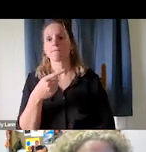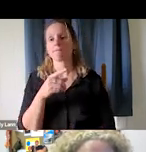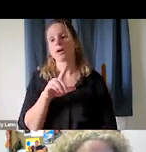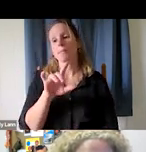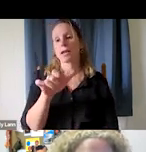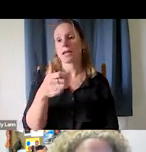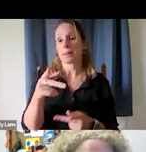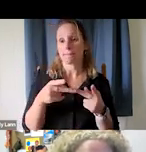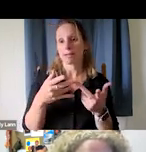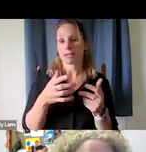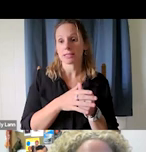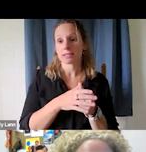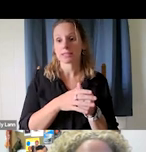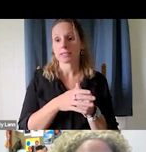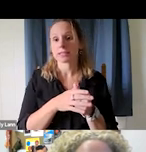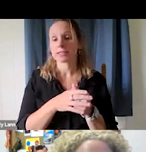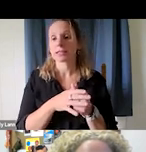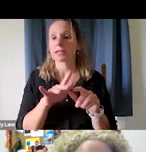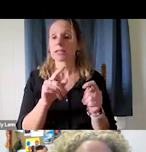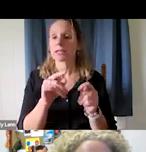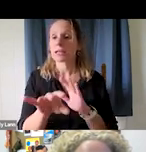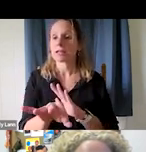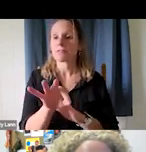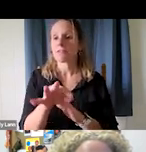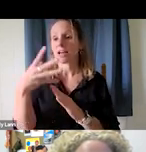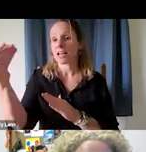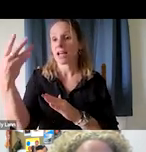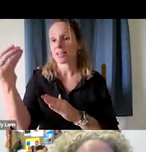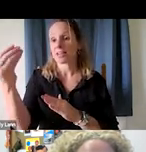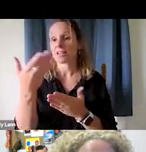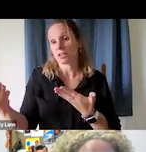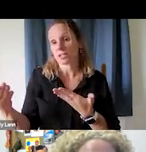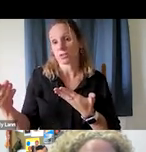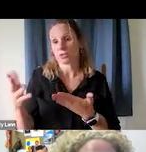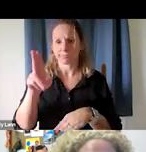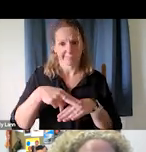Así que encontrar recursos externos es algo muy natural para mí.